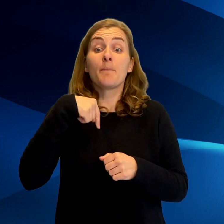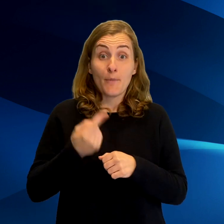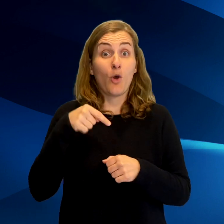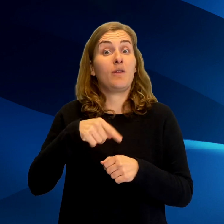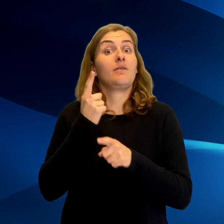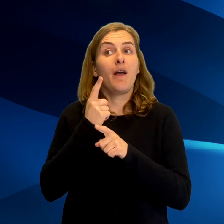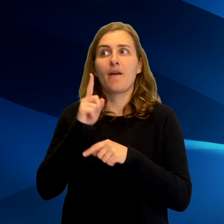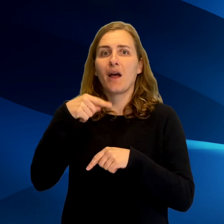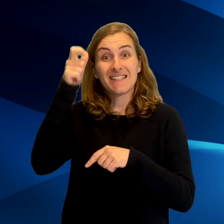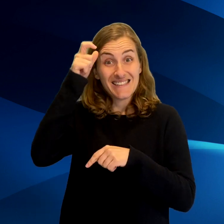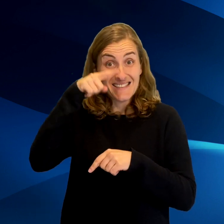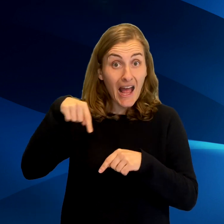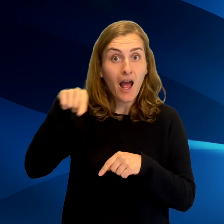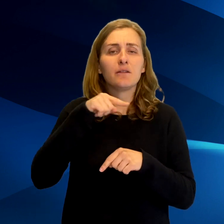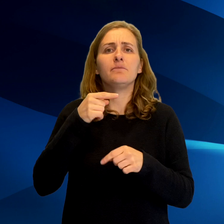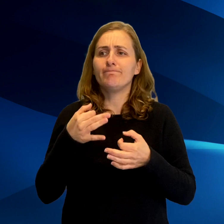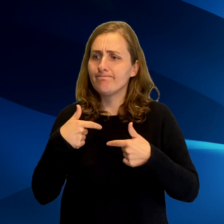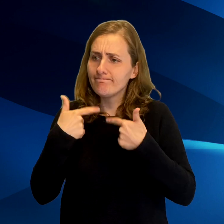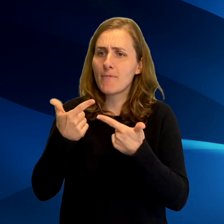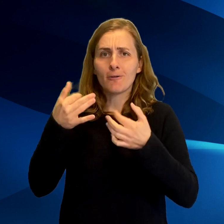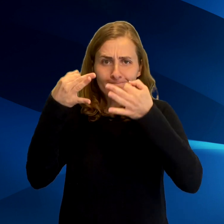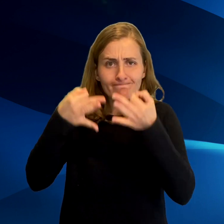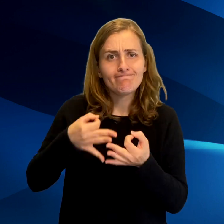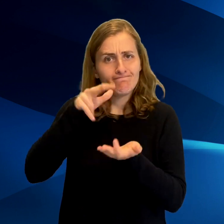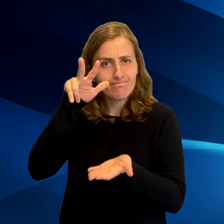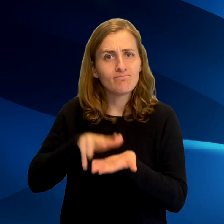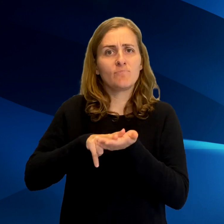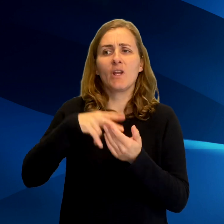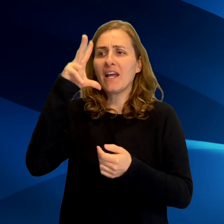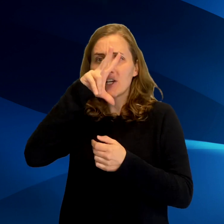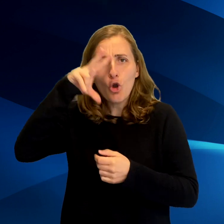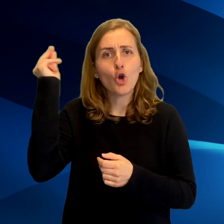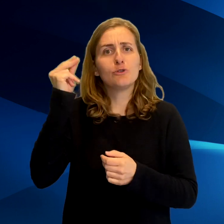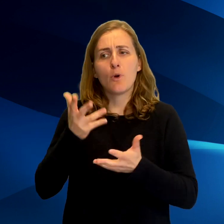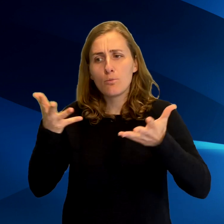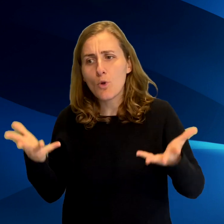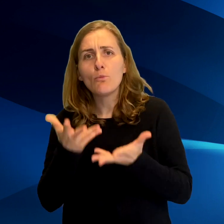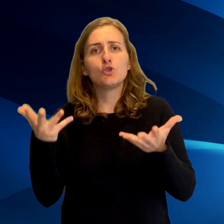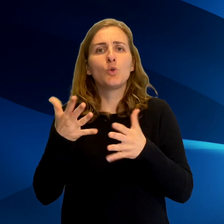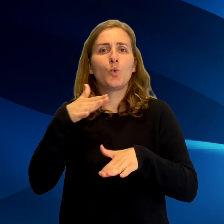Inoltre, agli Stati Membri è richiesto di adottare le misure necessarie per assicurare